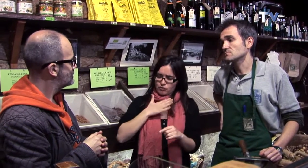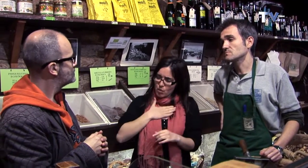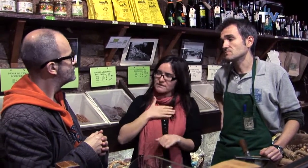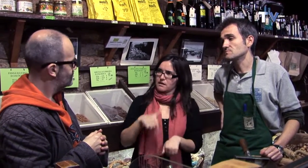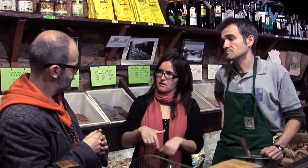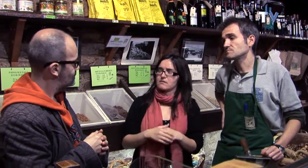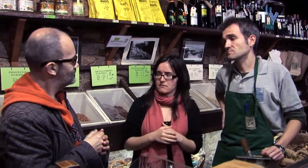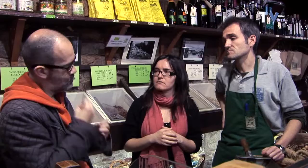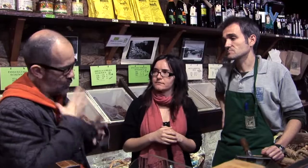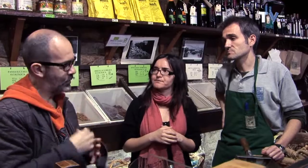Muy bien.